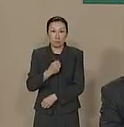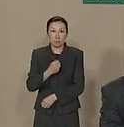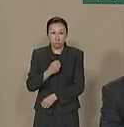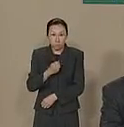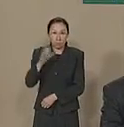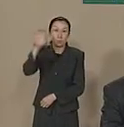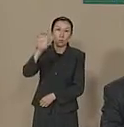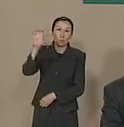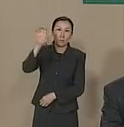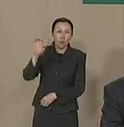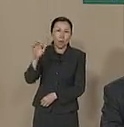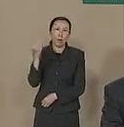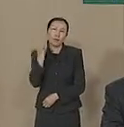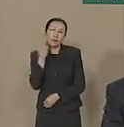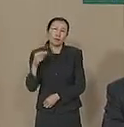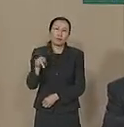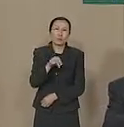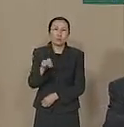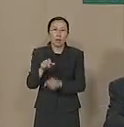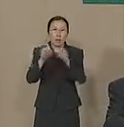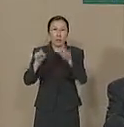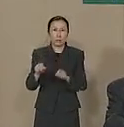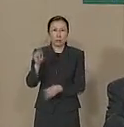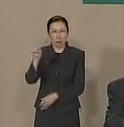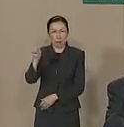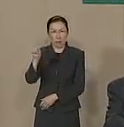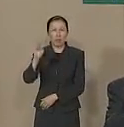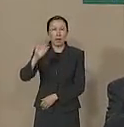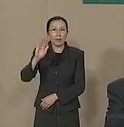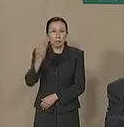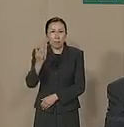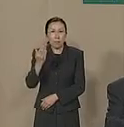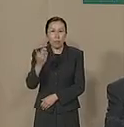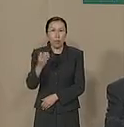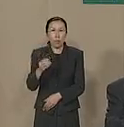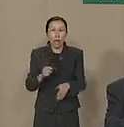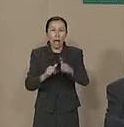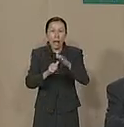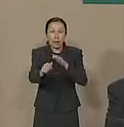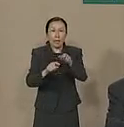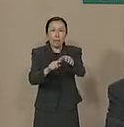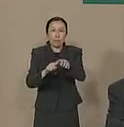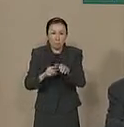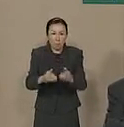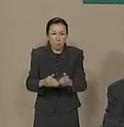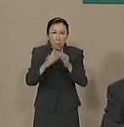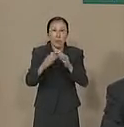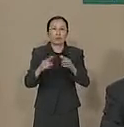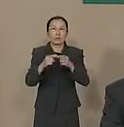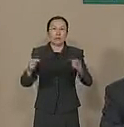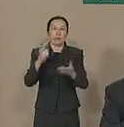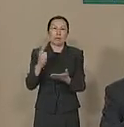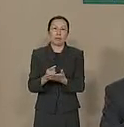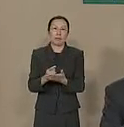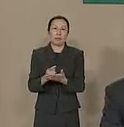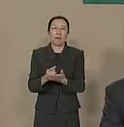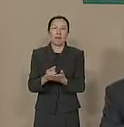失業が問題になっていますが 首都のど真ん中に 派遣村が現れたのは 日本だけでしょう 働く人の